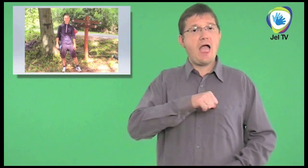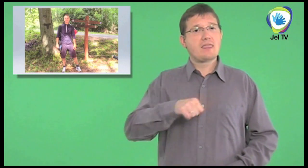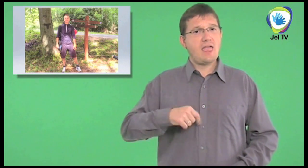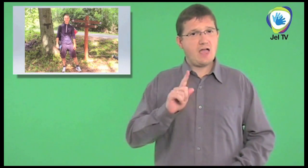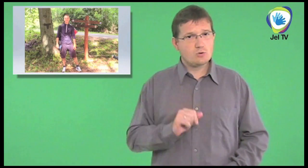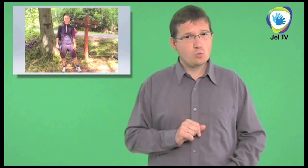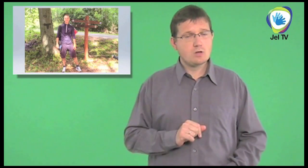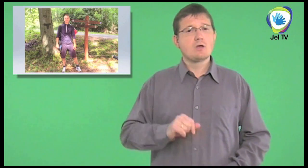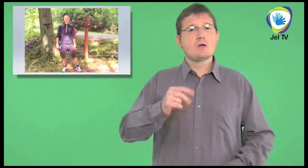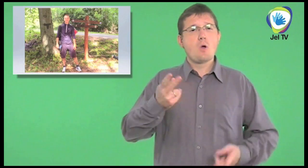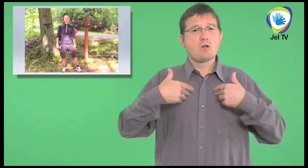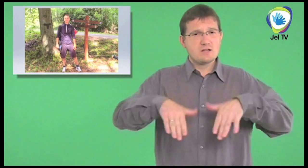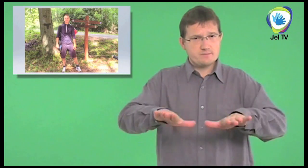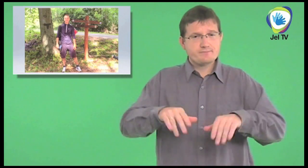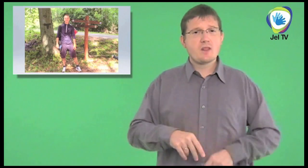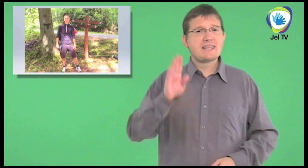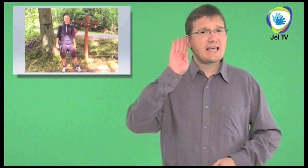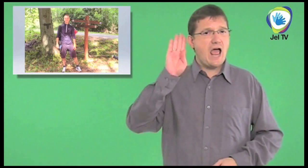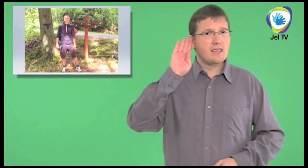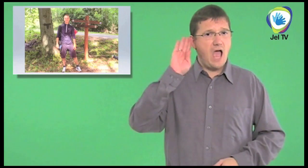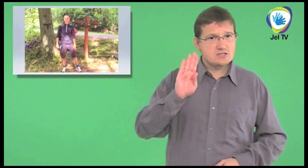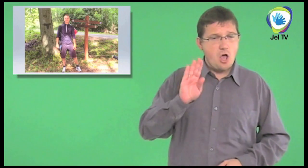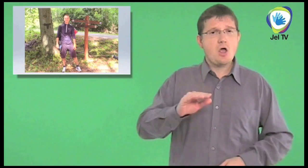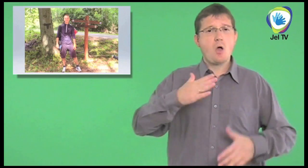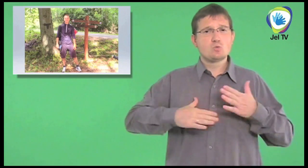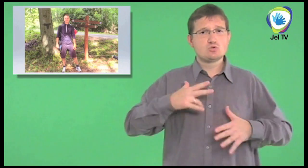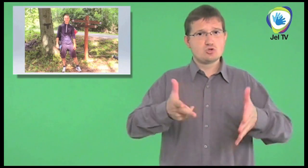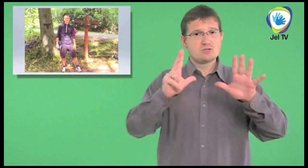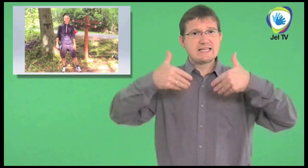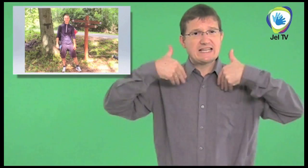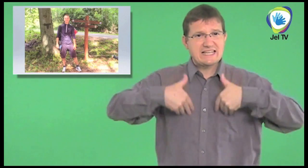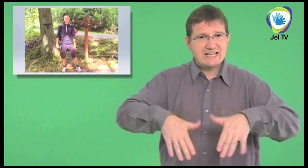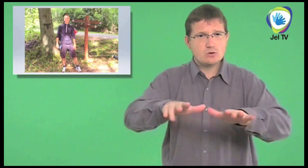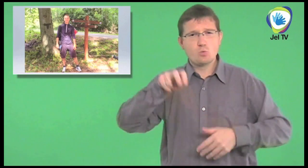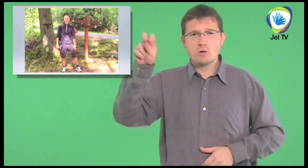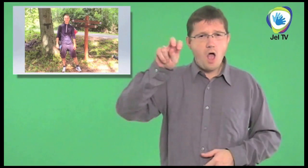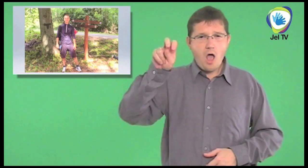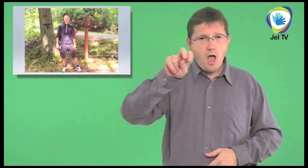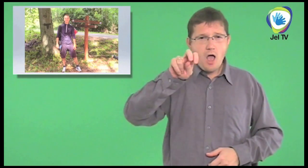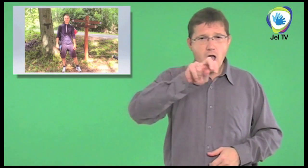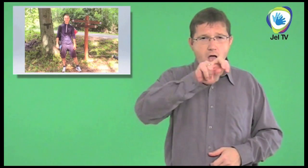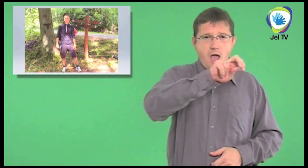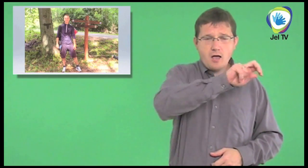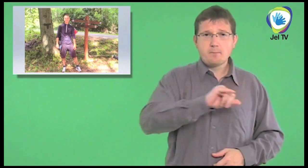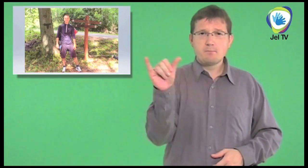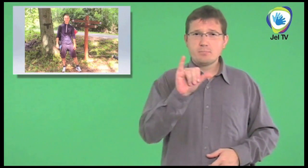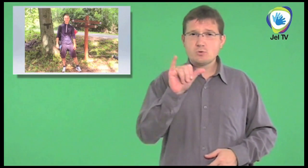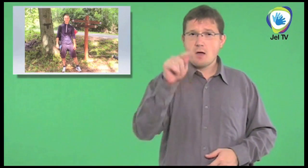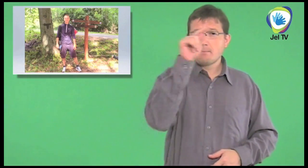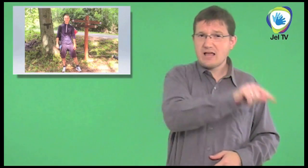Egyedül indult Nyíregyházáról augusztus 8-án Budapestre.